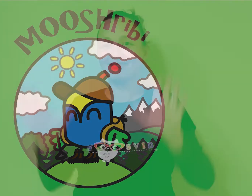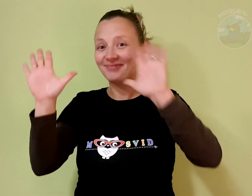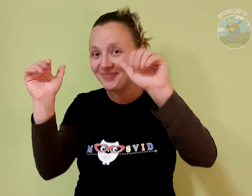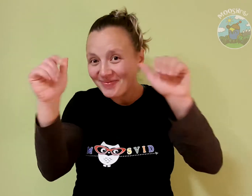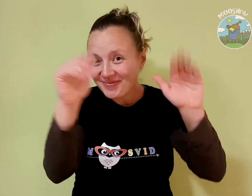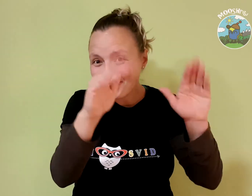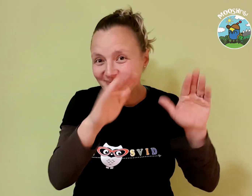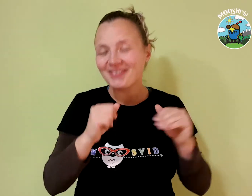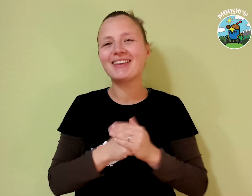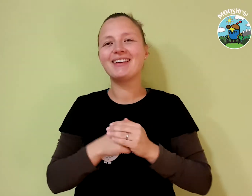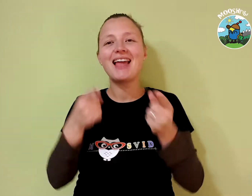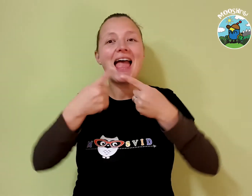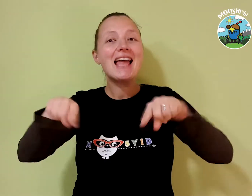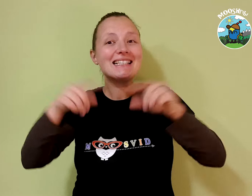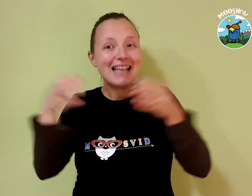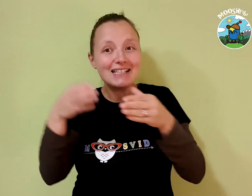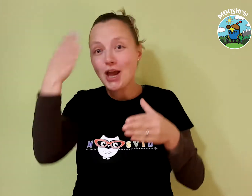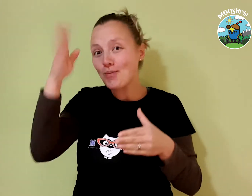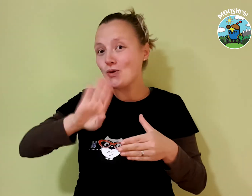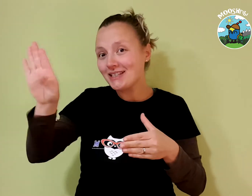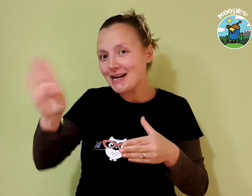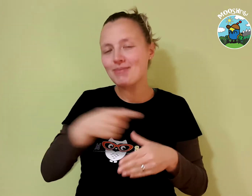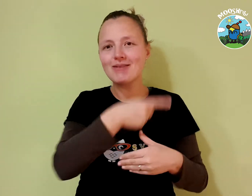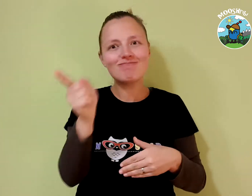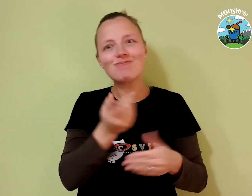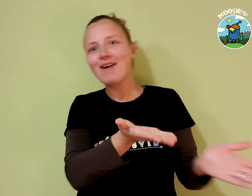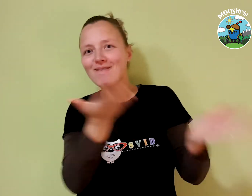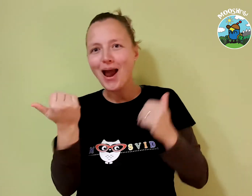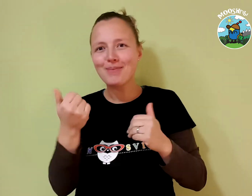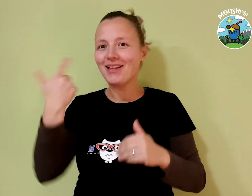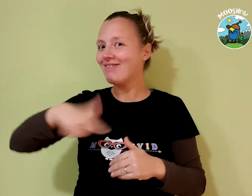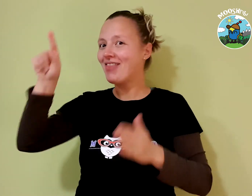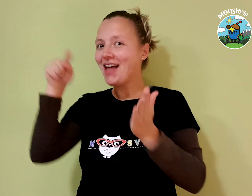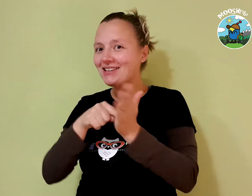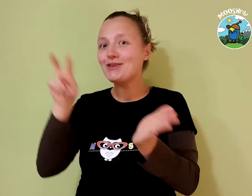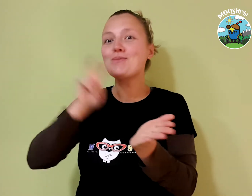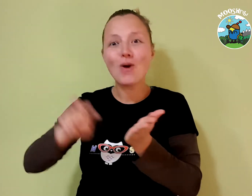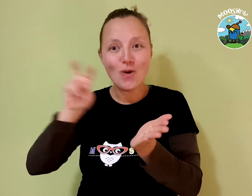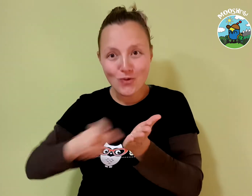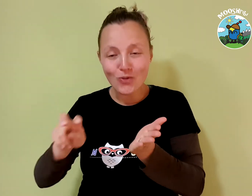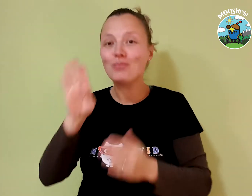Živjo! Sekcija MOOSHribi vas vabi na 12. pohod.